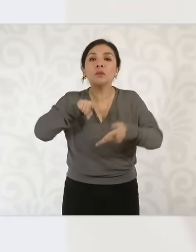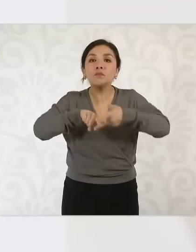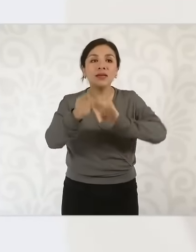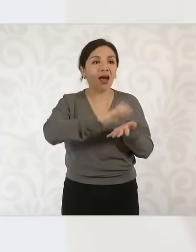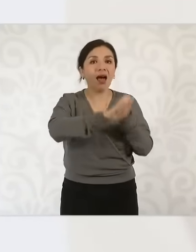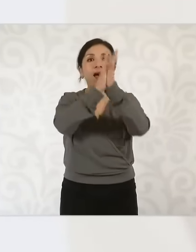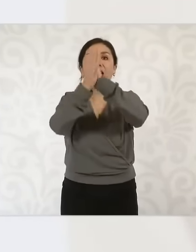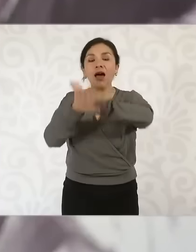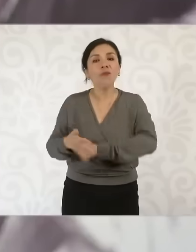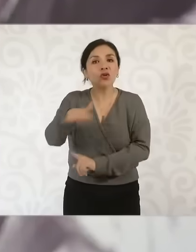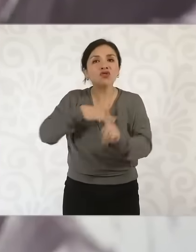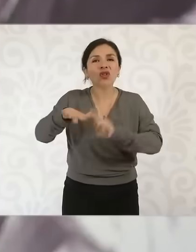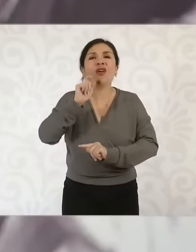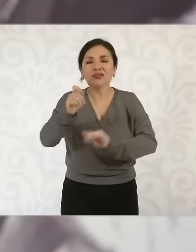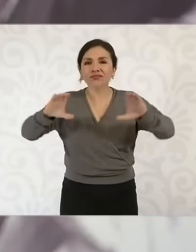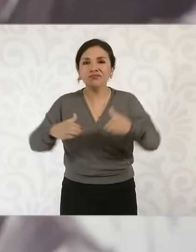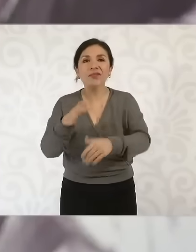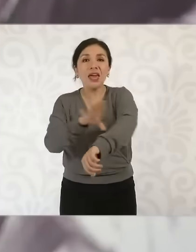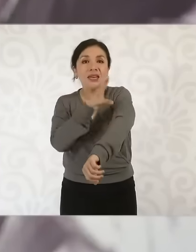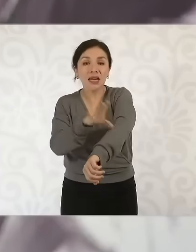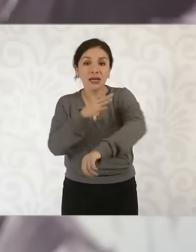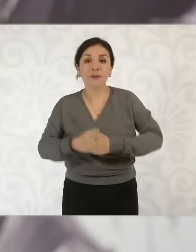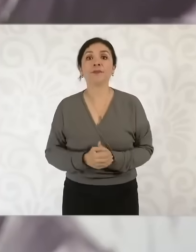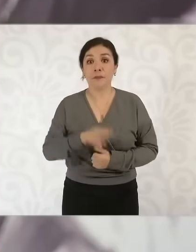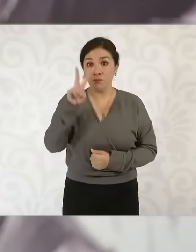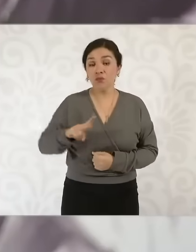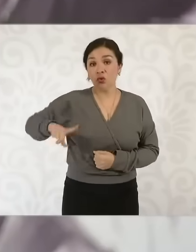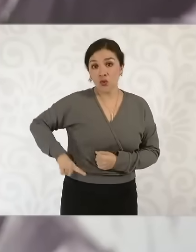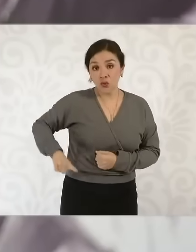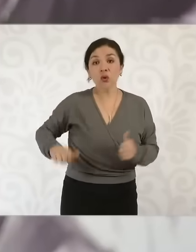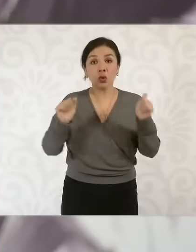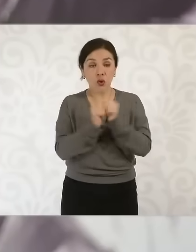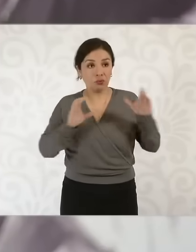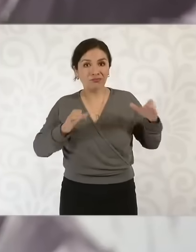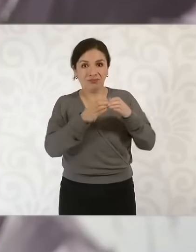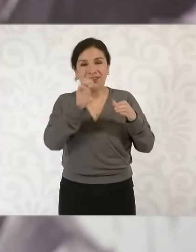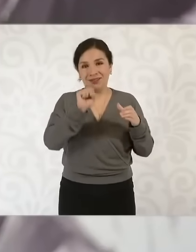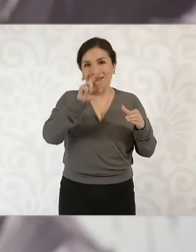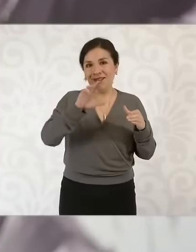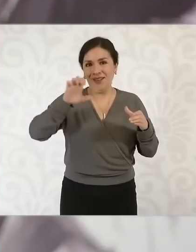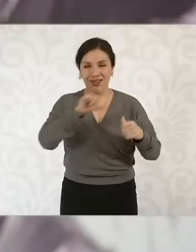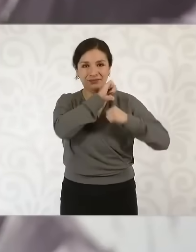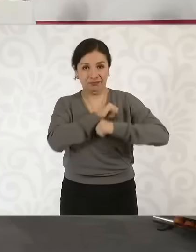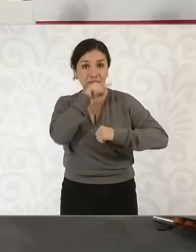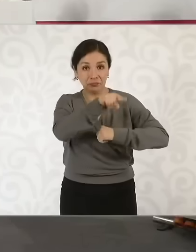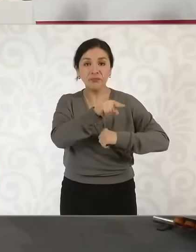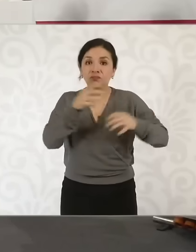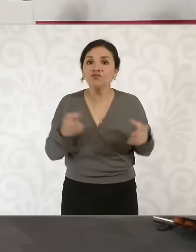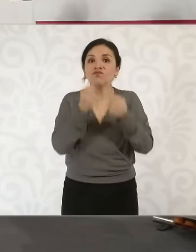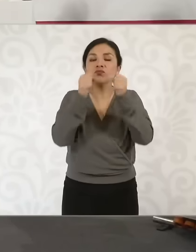todo el sector energético. El Estado, a través de la Secretaría de Energía recuperó la planeación